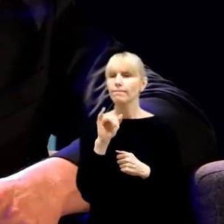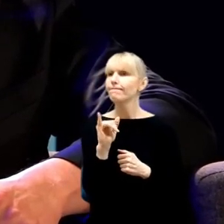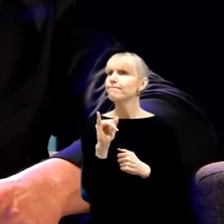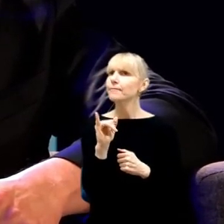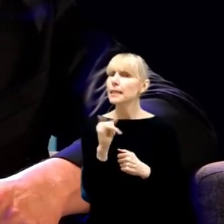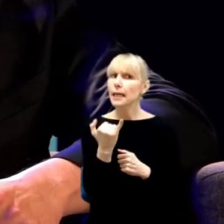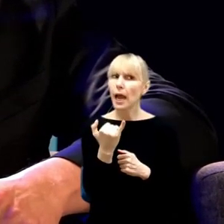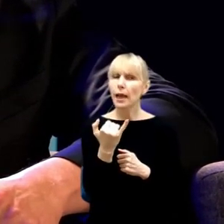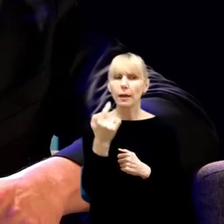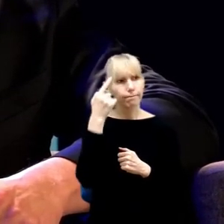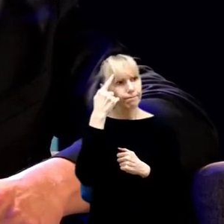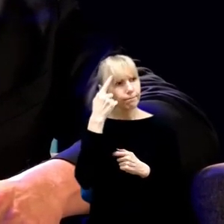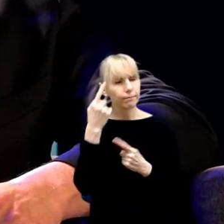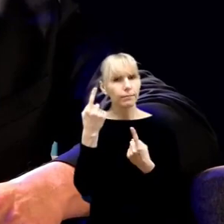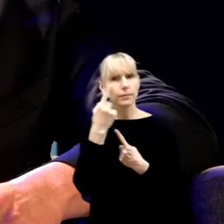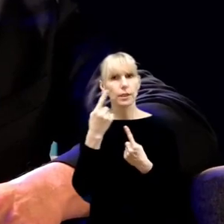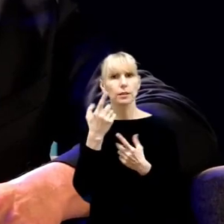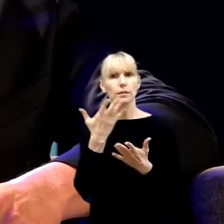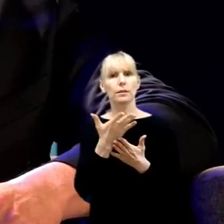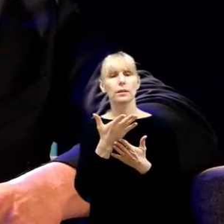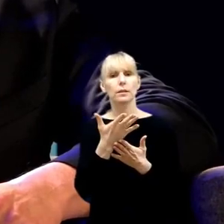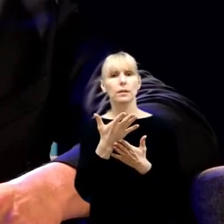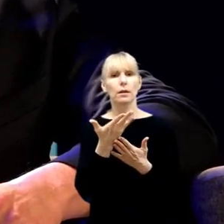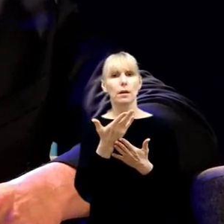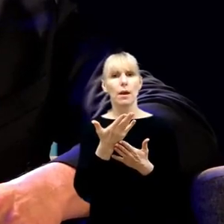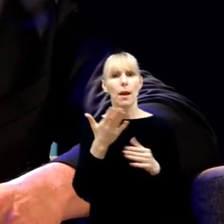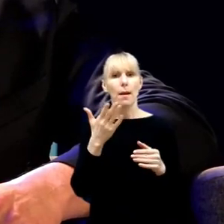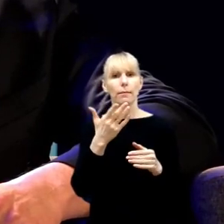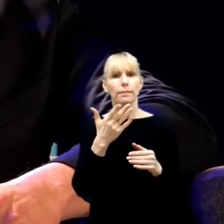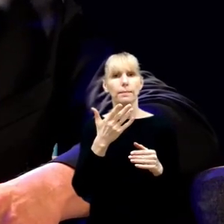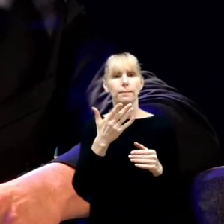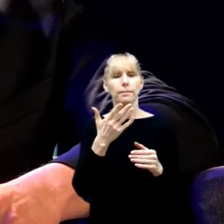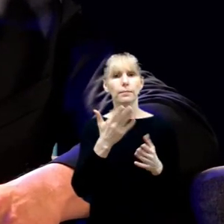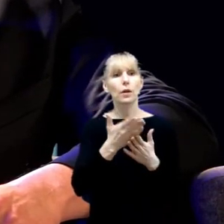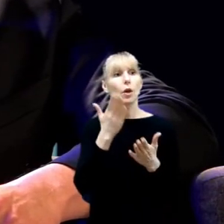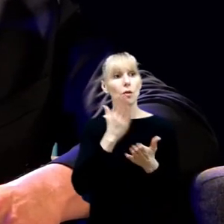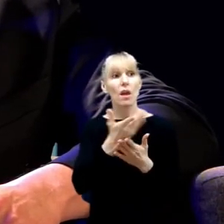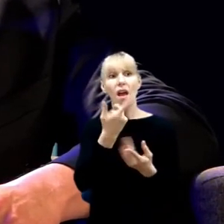ale w ogóle całokształt tych realizacji, które już w tych mniejszych